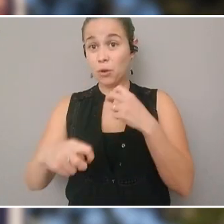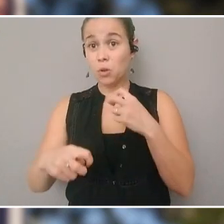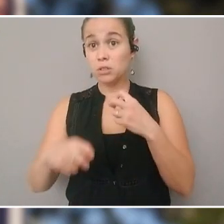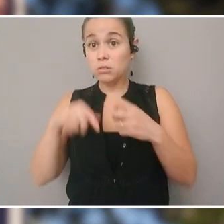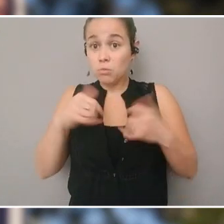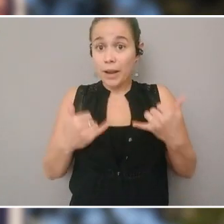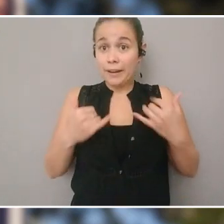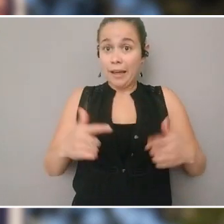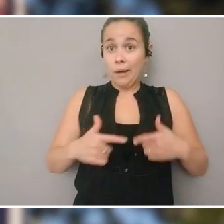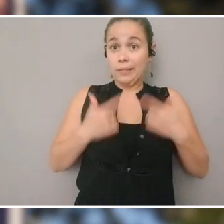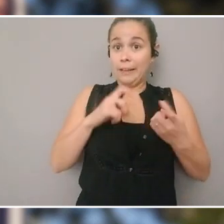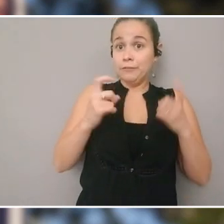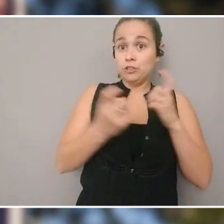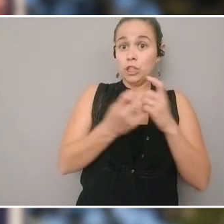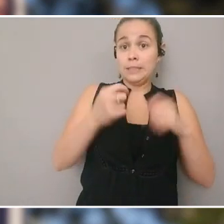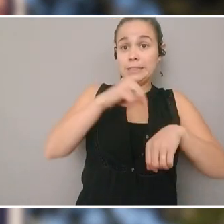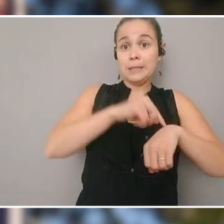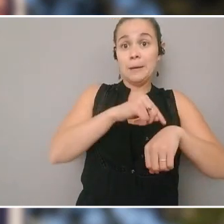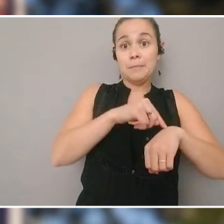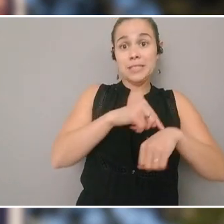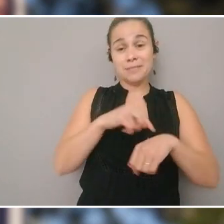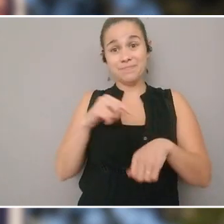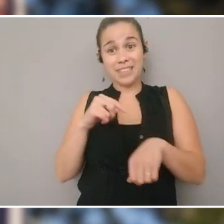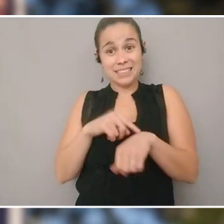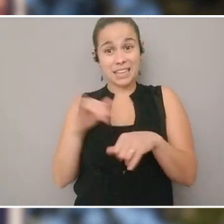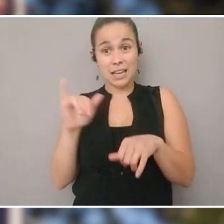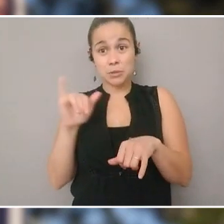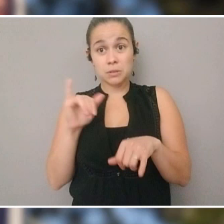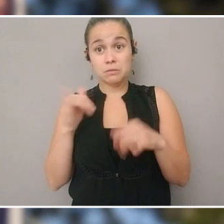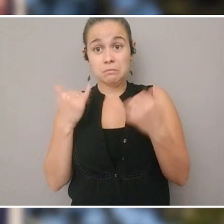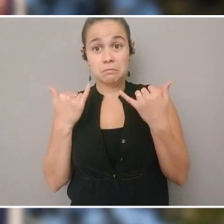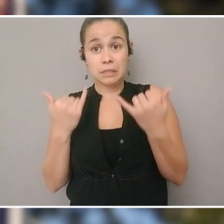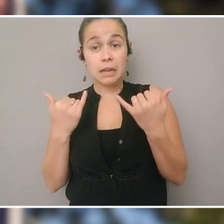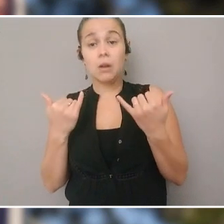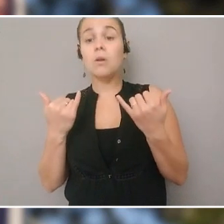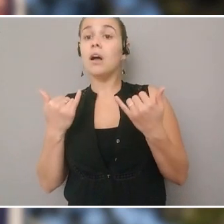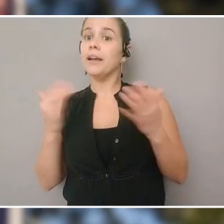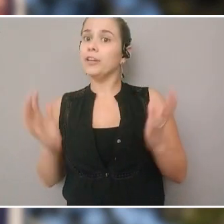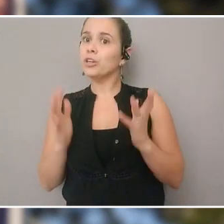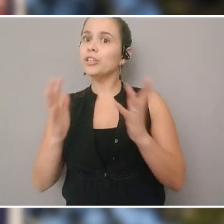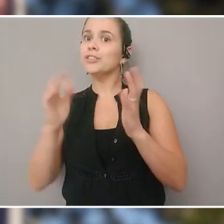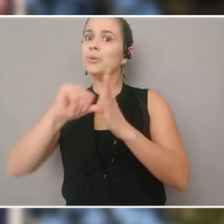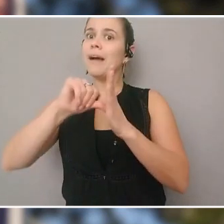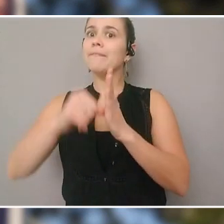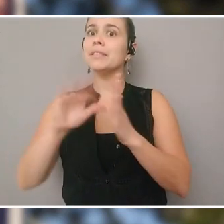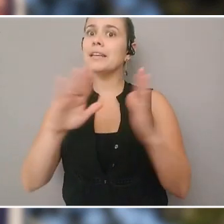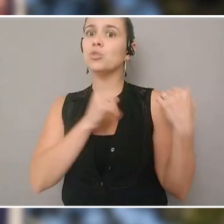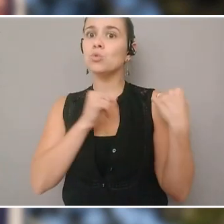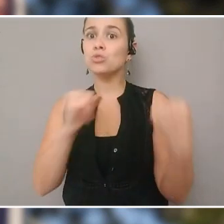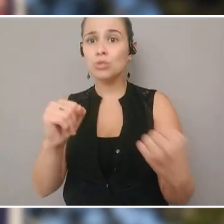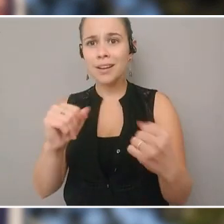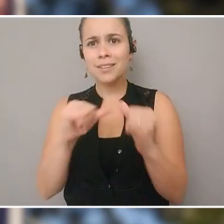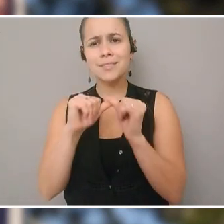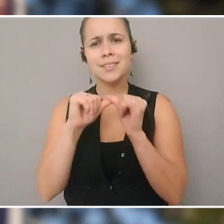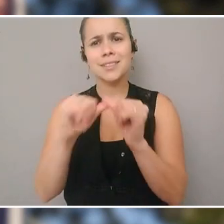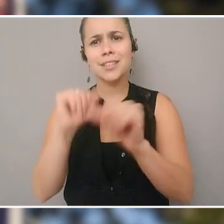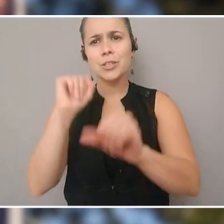veces como estos, te animo a enfatiza sus fortalezas, continúa